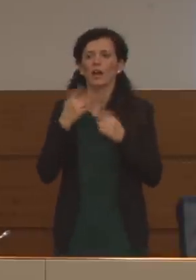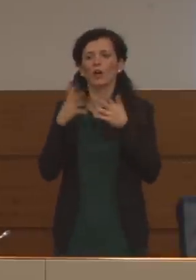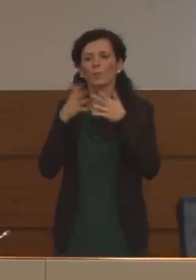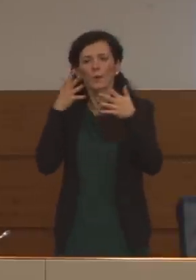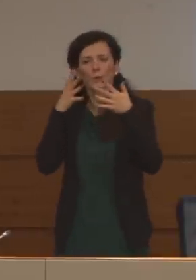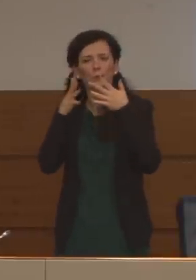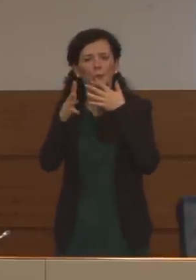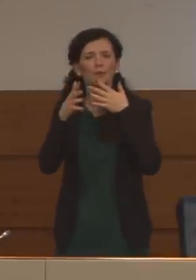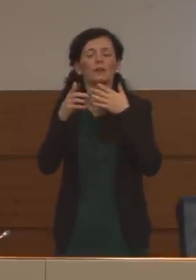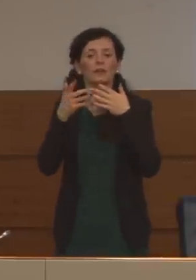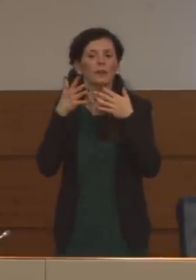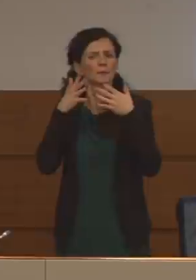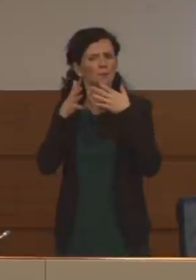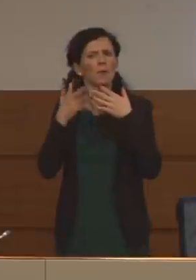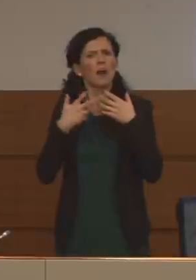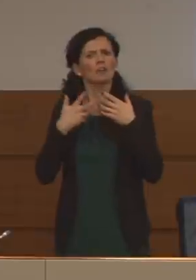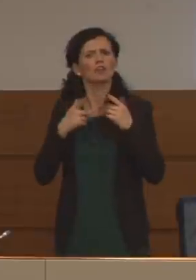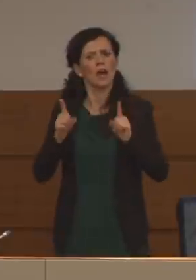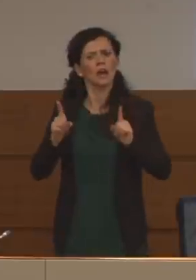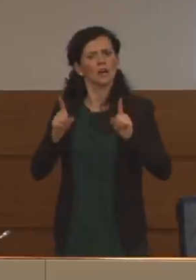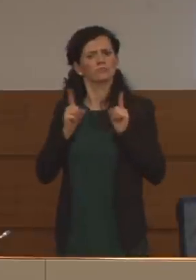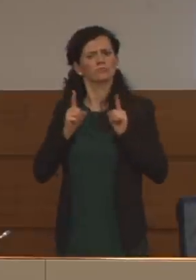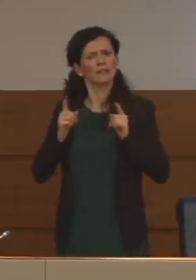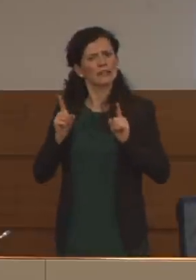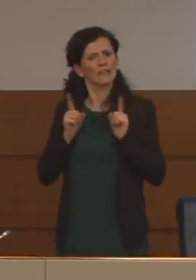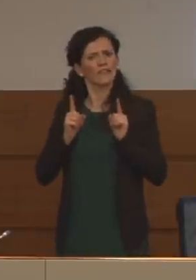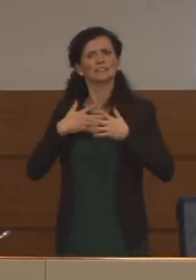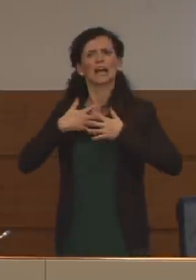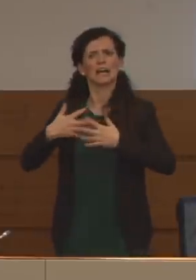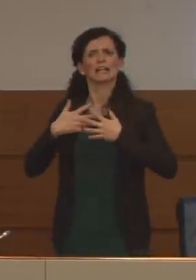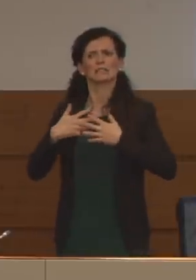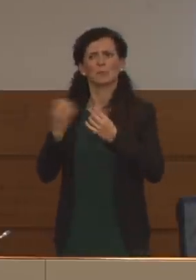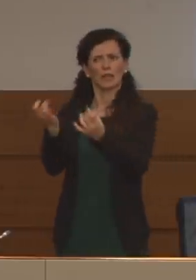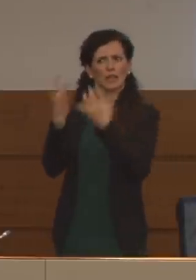da barriera per il respiro ma il problema che dobbiamo avere sempre in